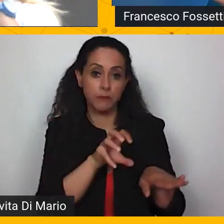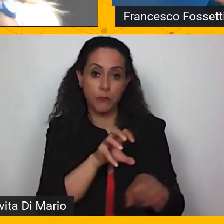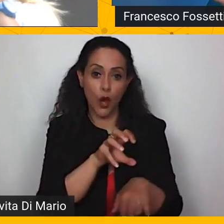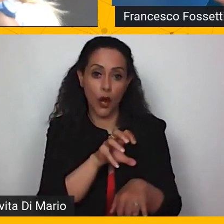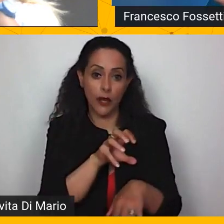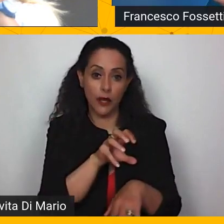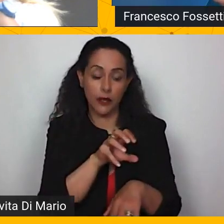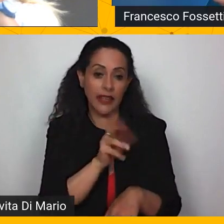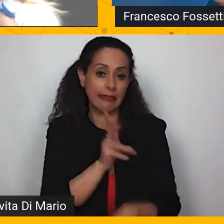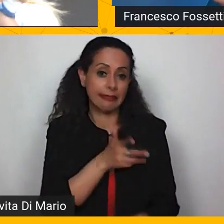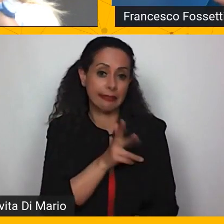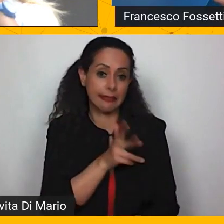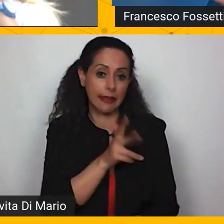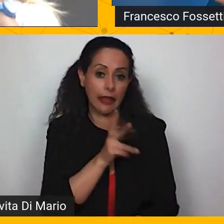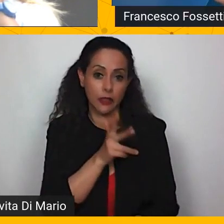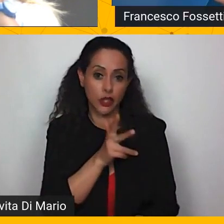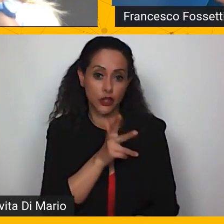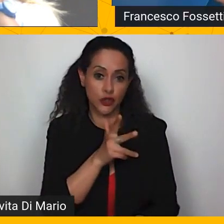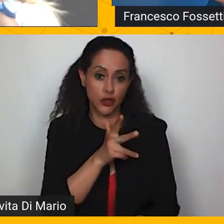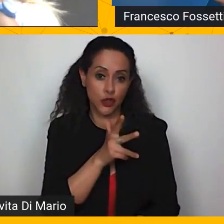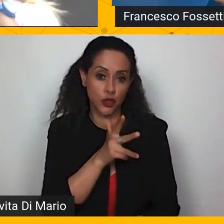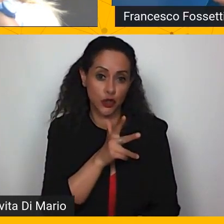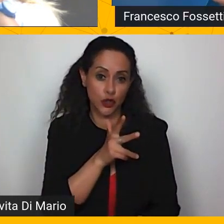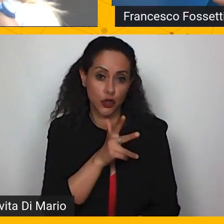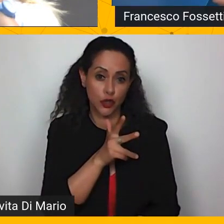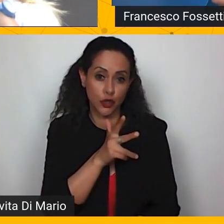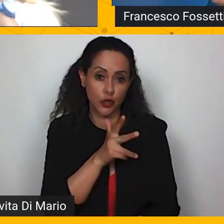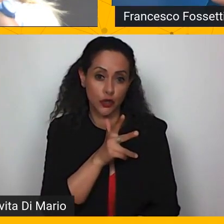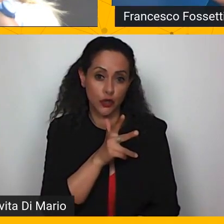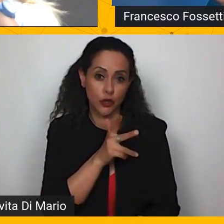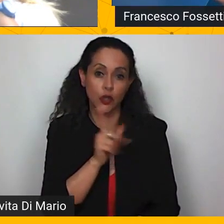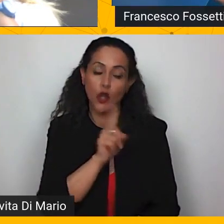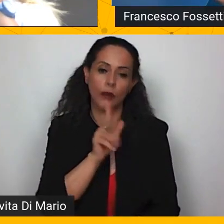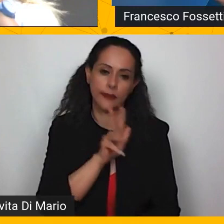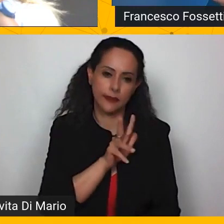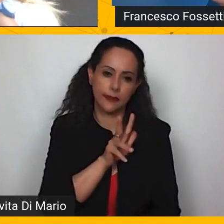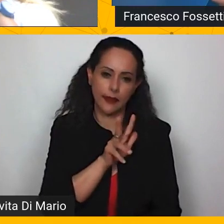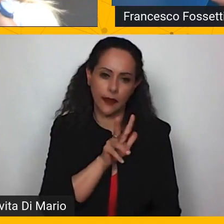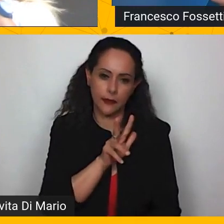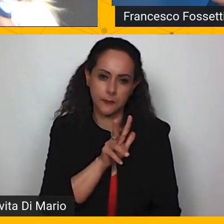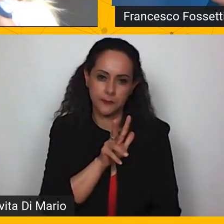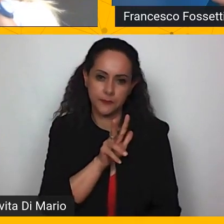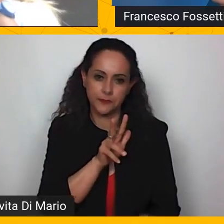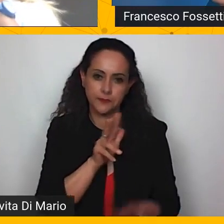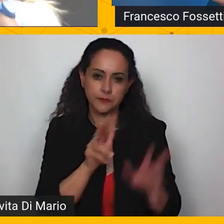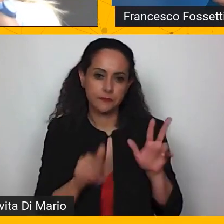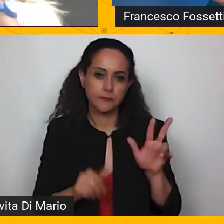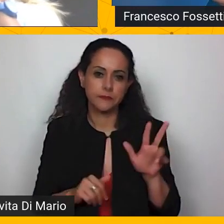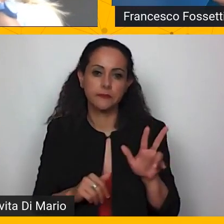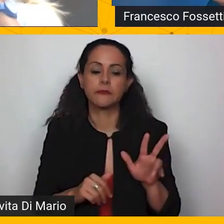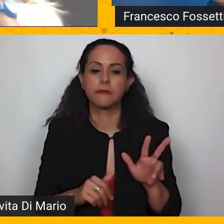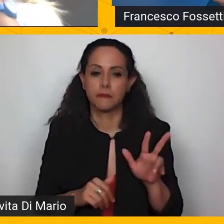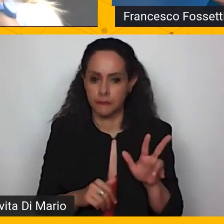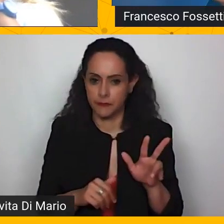bollati con il Peggy tredici ehm paghi tre tre scusate eh